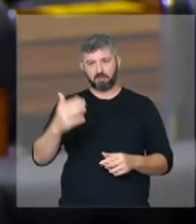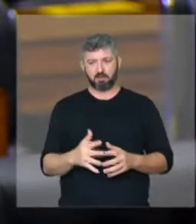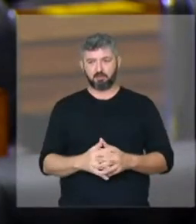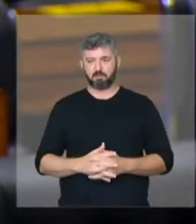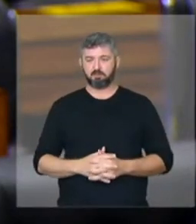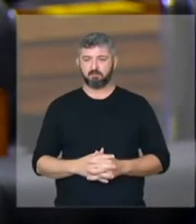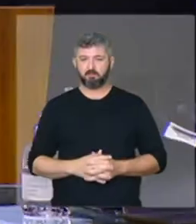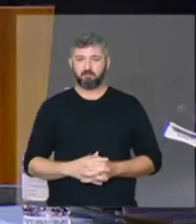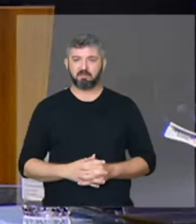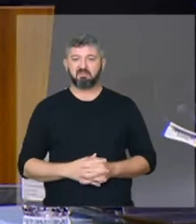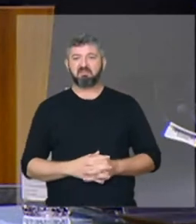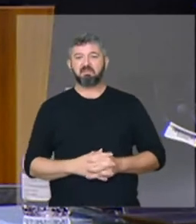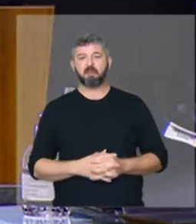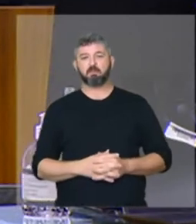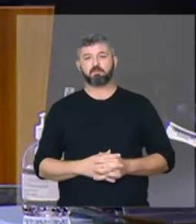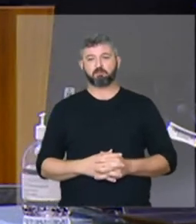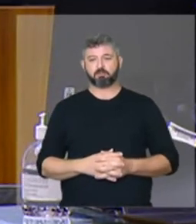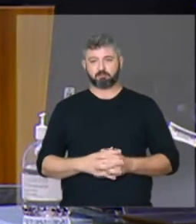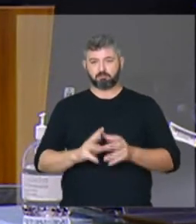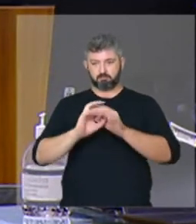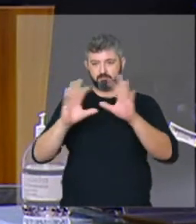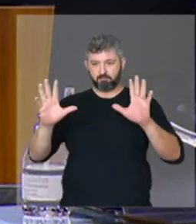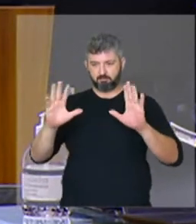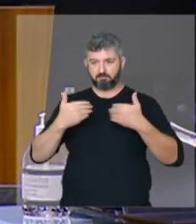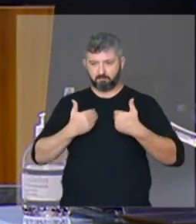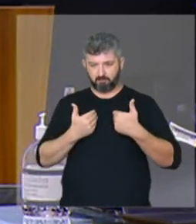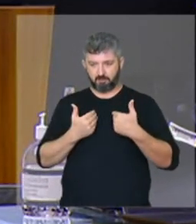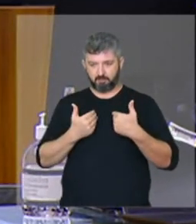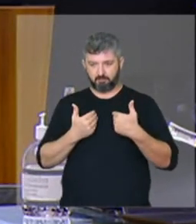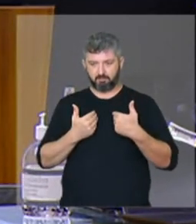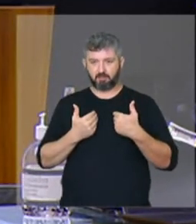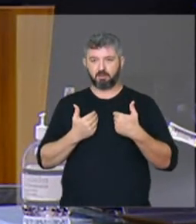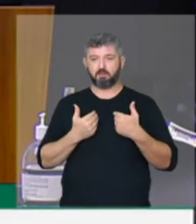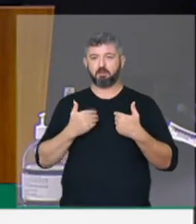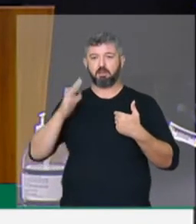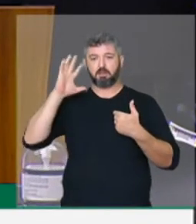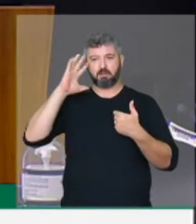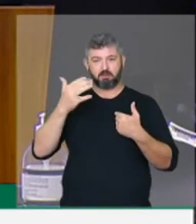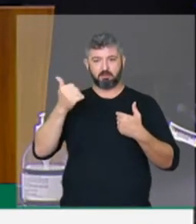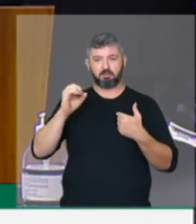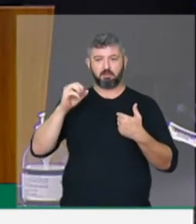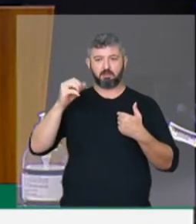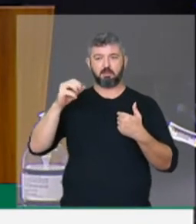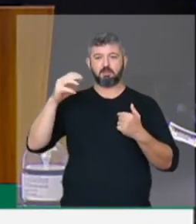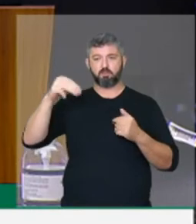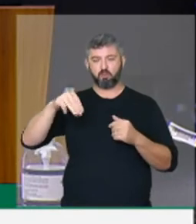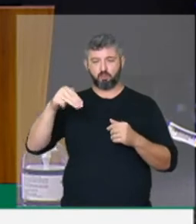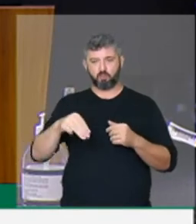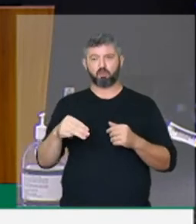TEMA... OBRIGADO. -- [PRESIDENTE]: ME PERMITAM SÓ QUE A GENTE TENHA AQUI O ENCAMINHAMENTO DE 10 MINUTOS QUE EU DEI PARA QUE